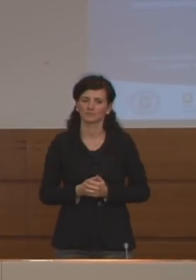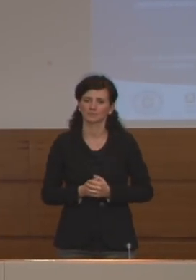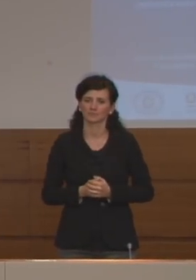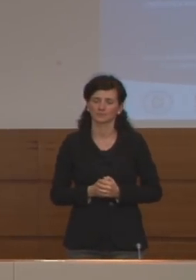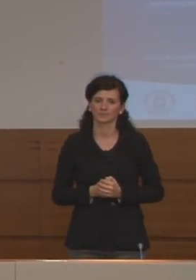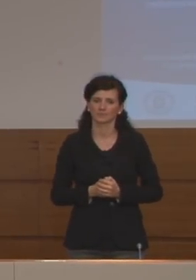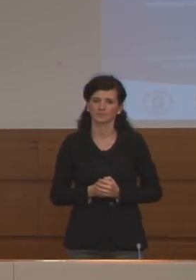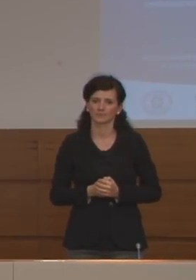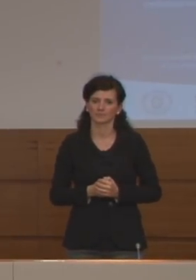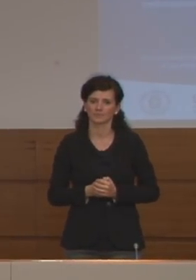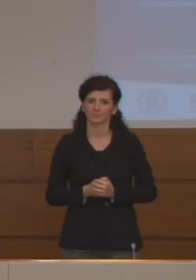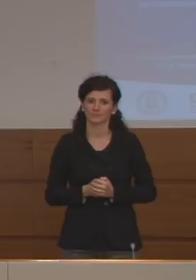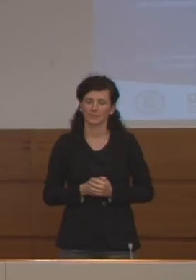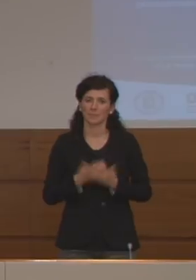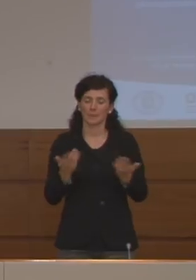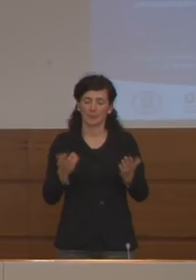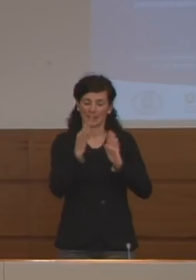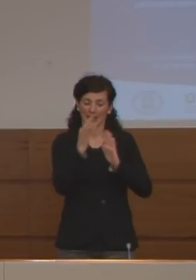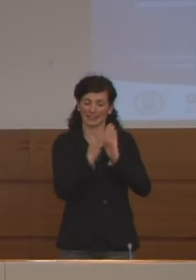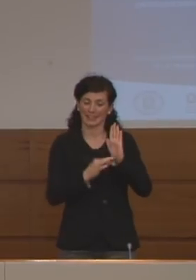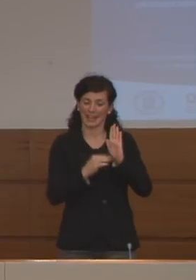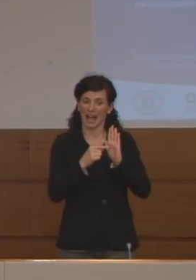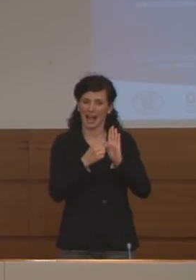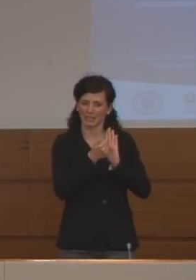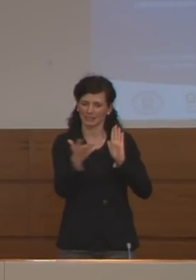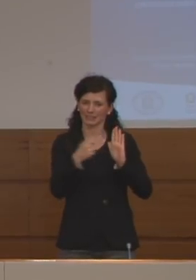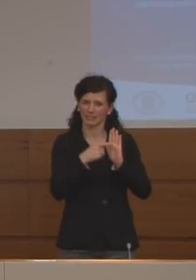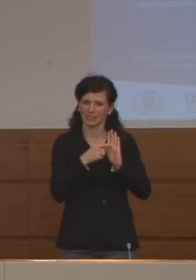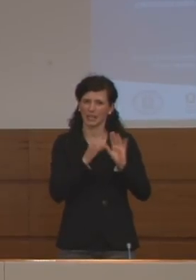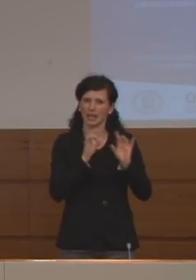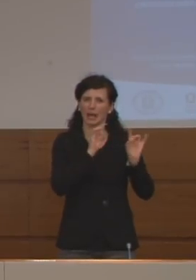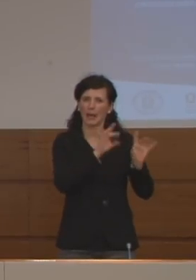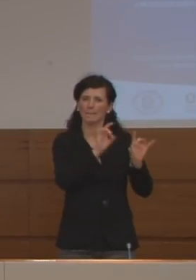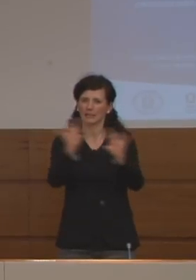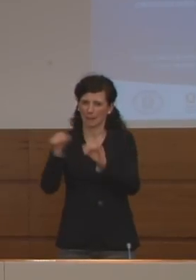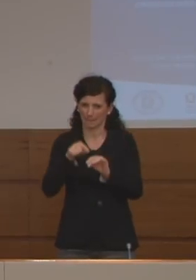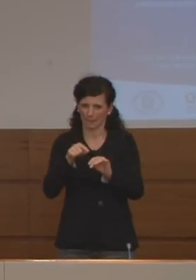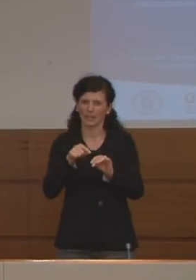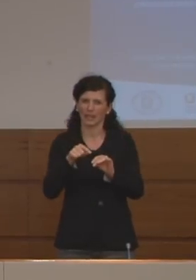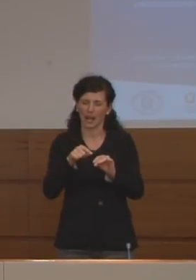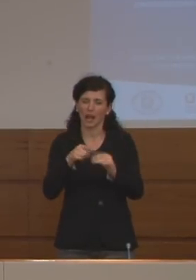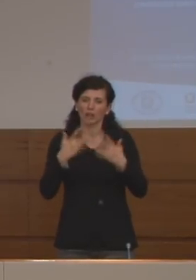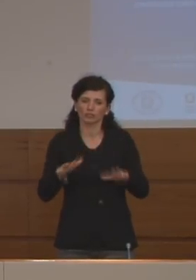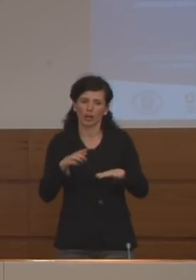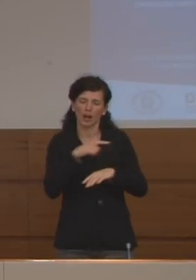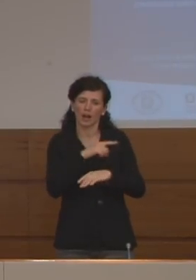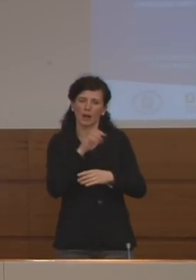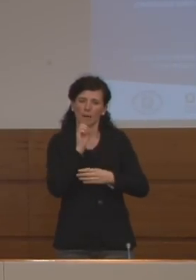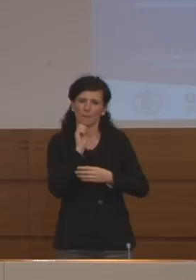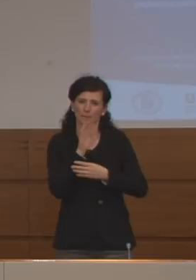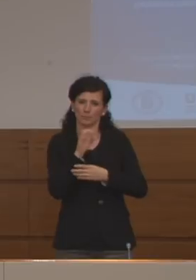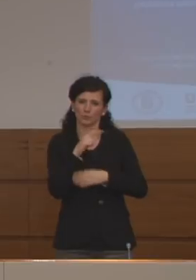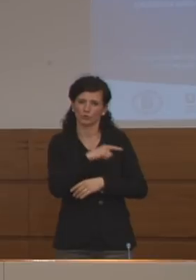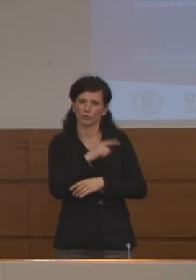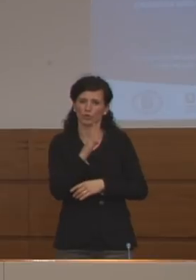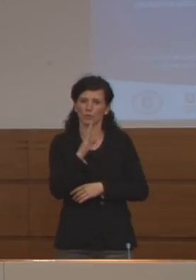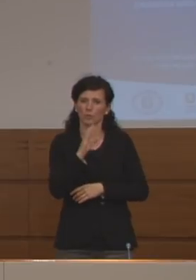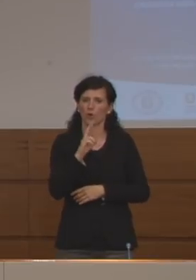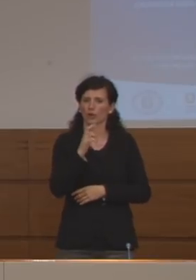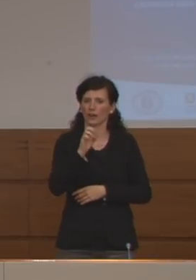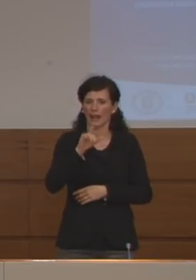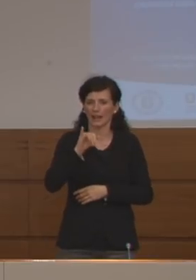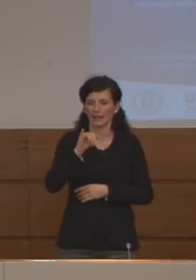sui dati epidemiologici che vi ha raccontato per la giornata di oggi il